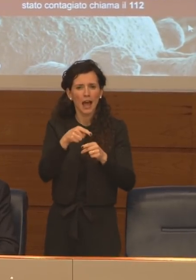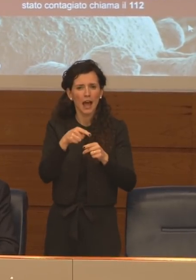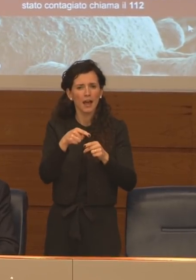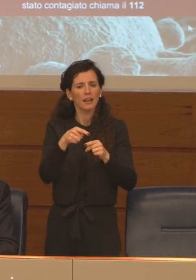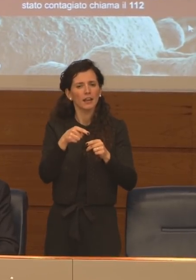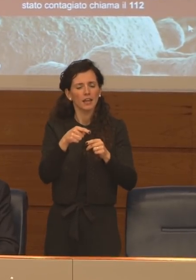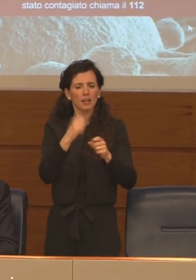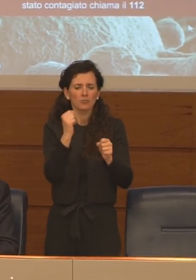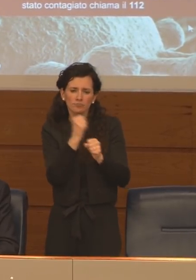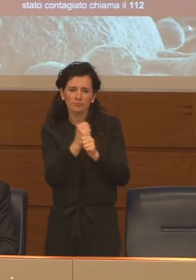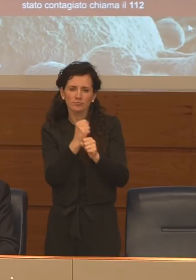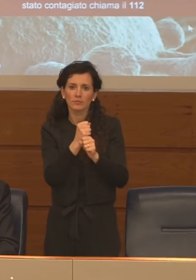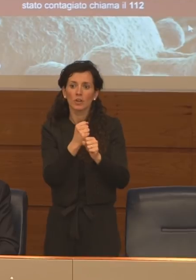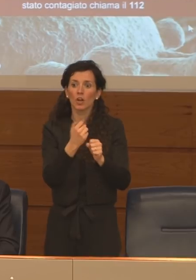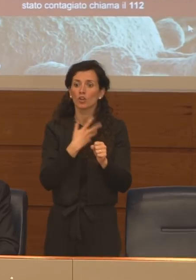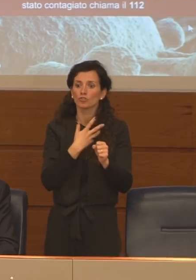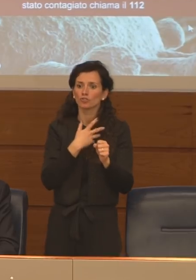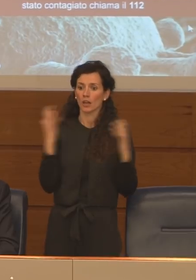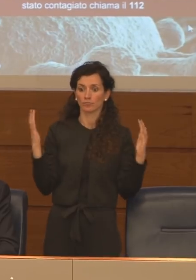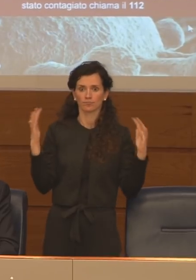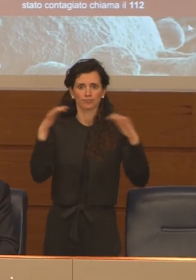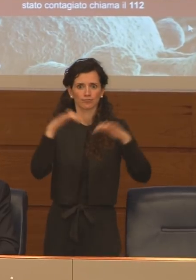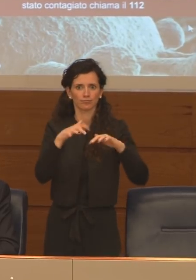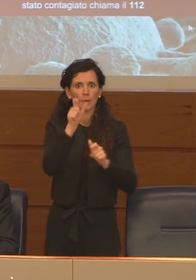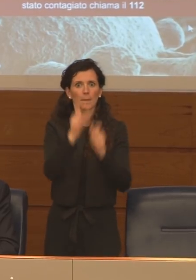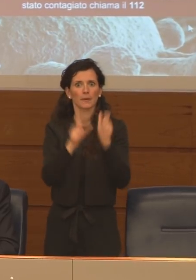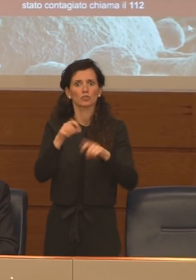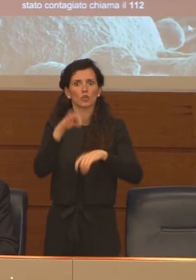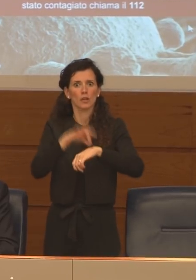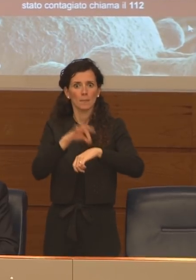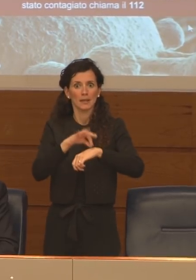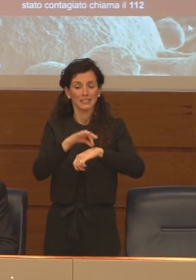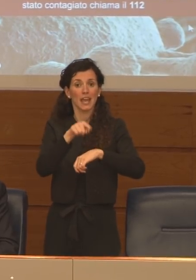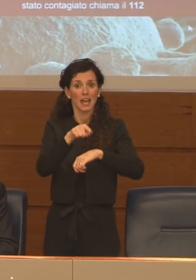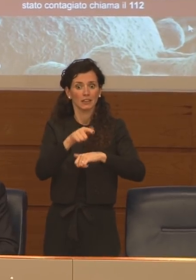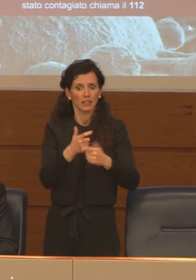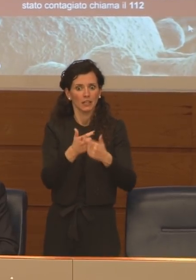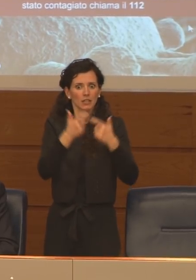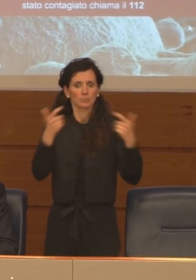nel momento in cui c'è un sovraffollamento un eccesso di domande